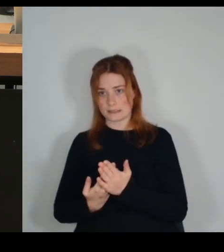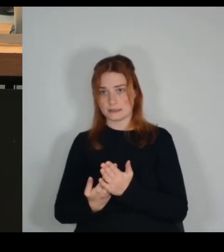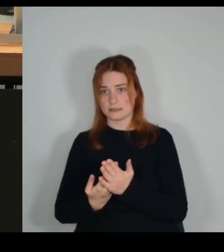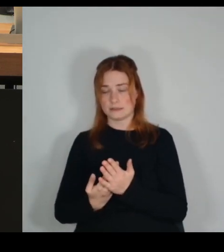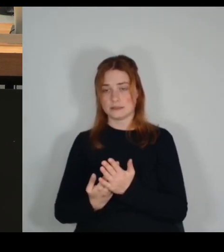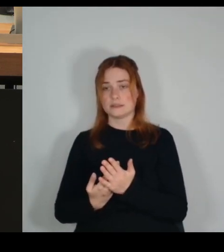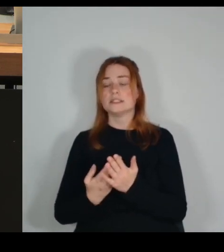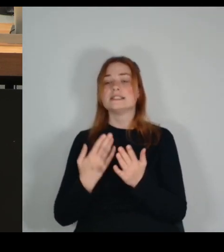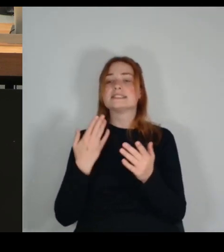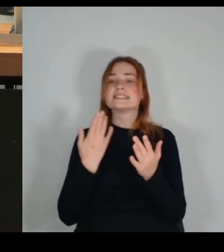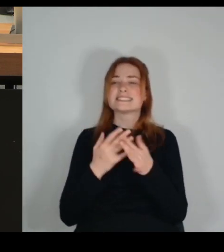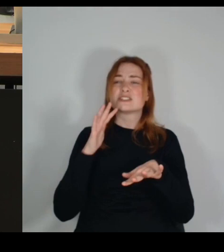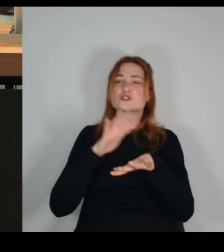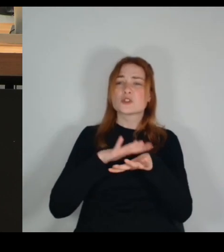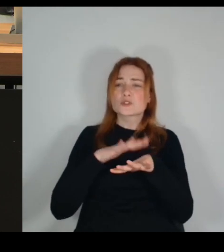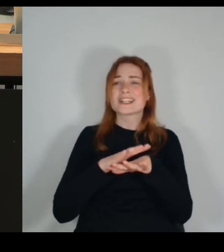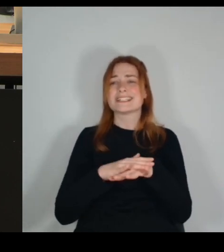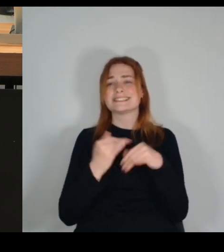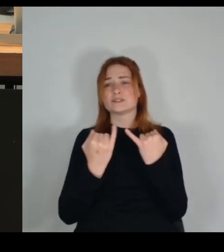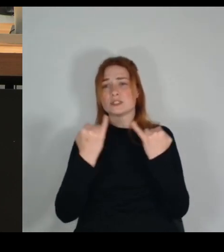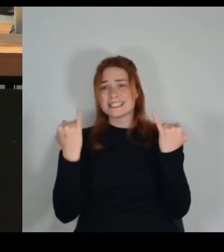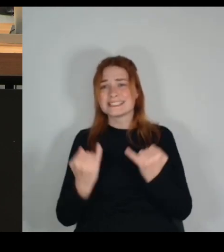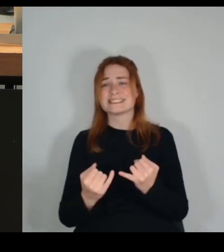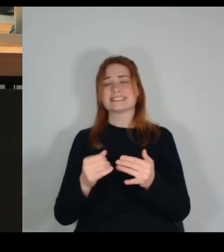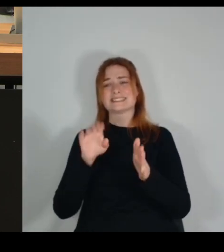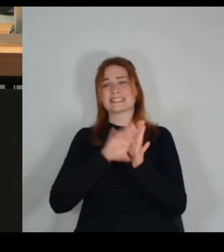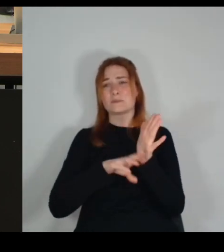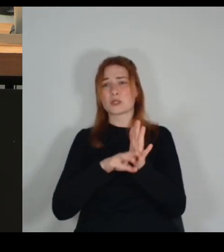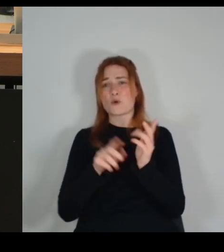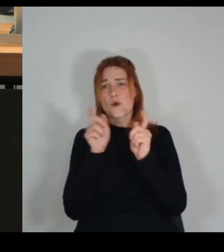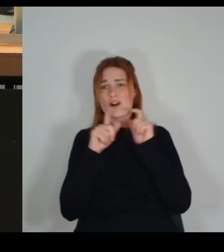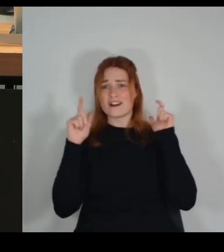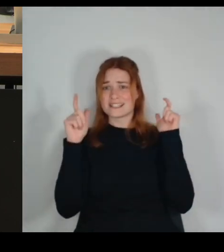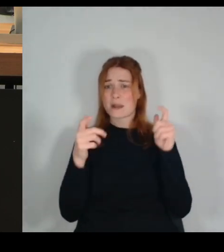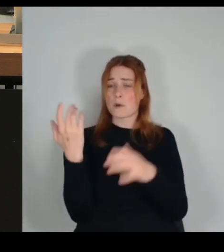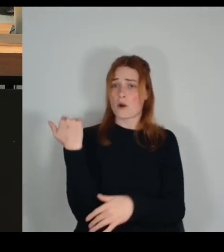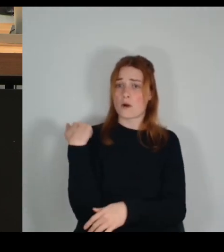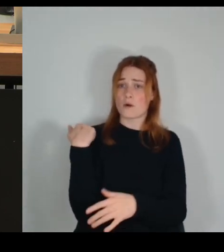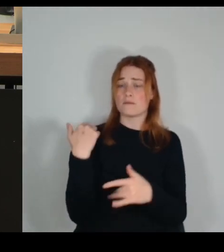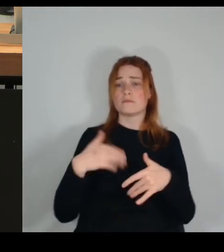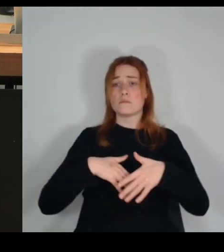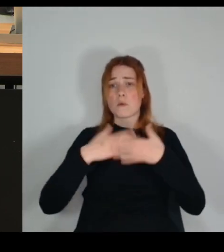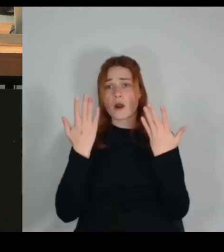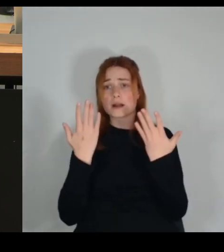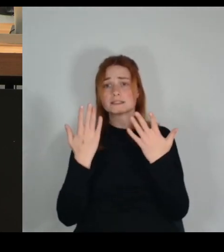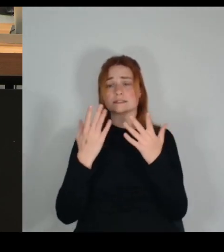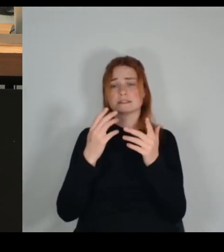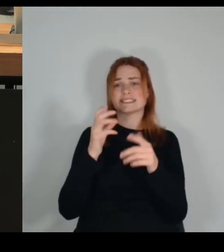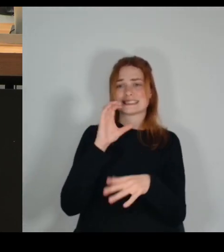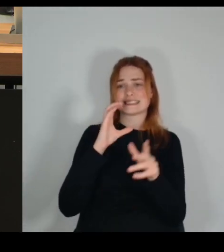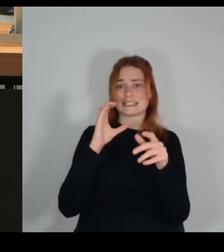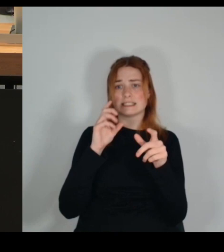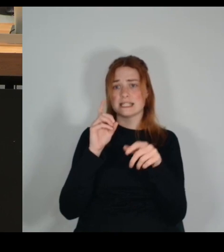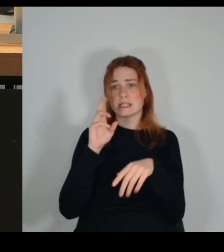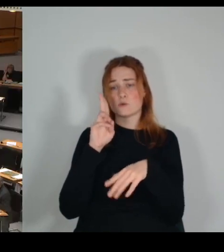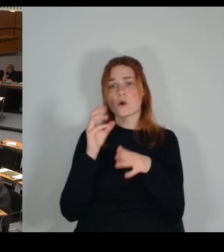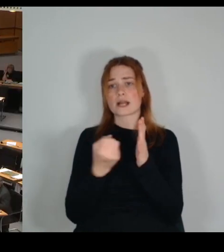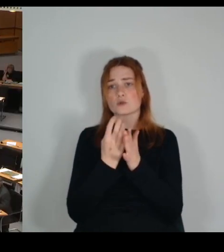Ich glaube, heute Morgen, in der Aktuellen Stunde, insbesondere bei der CDU, wurde es nicht verstanden, was das überhaupt bedeutet. Deshalb